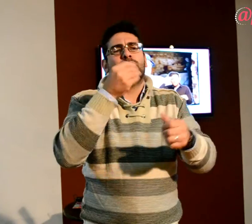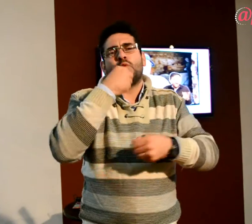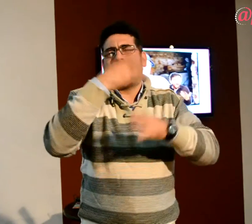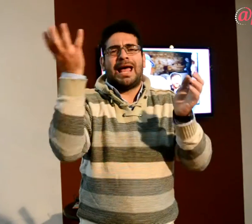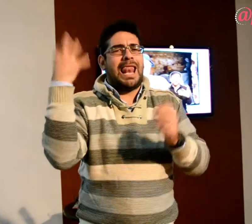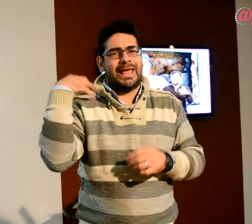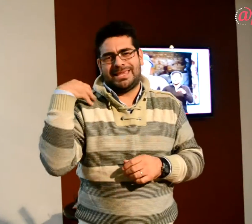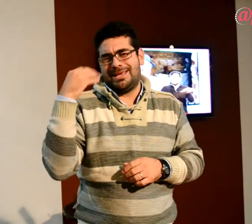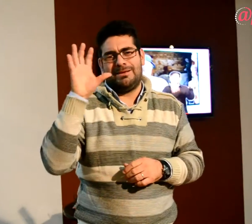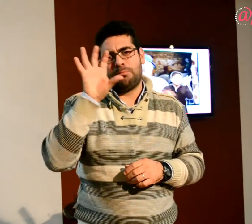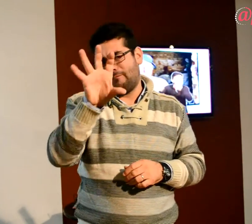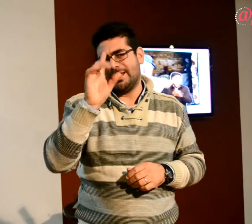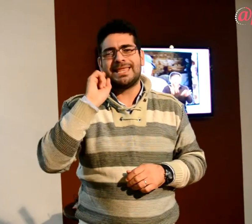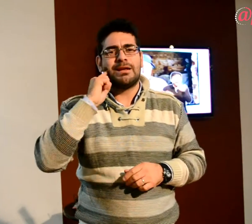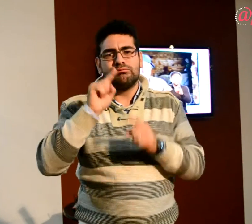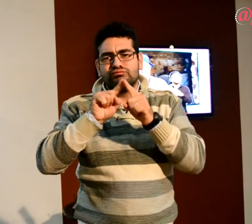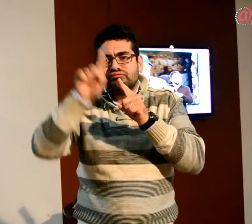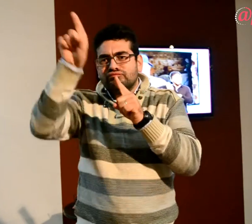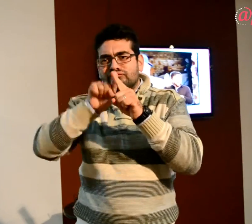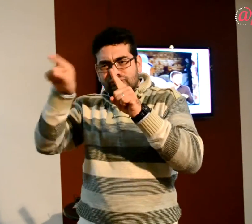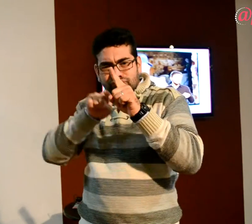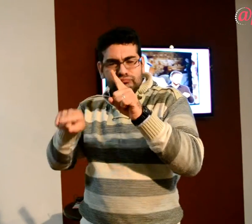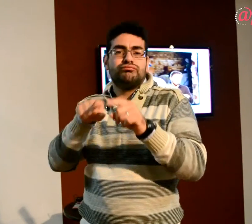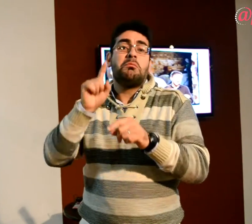Conocer toda la provincia de Entre Ríos, los distintos puntos de ella.